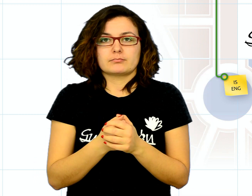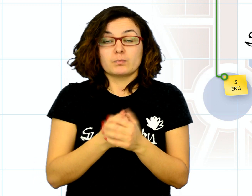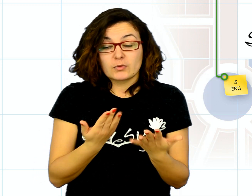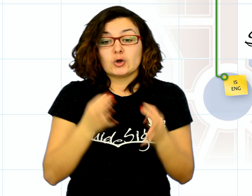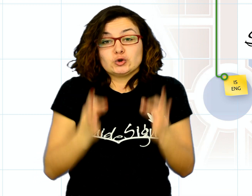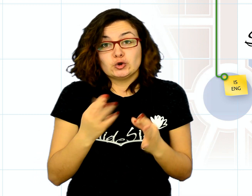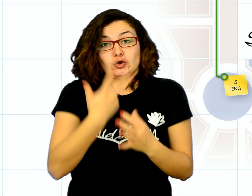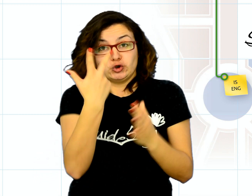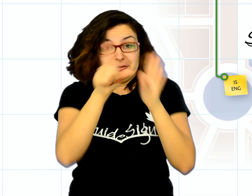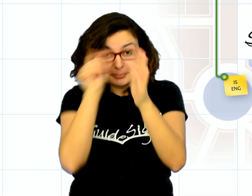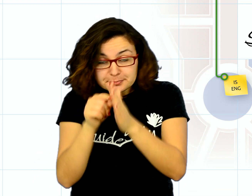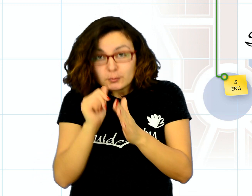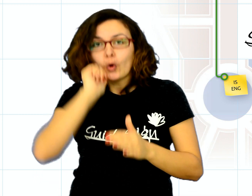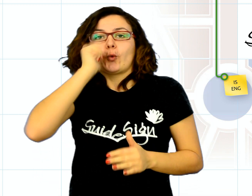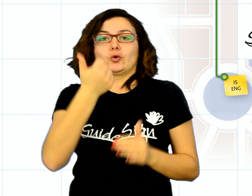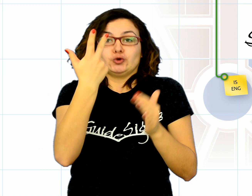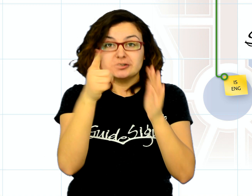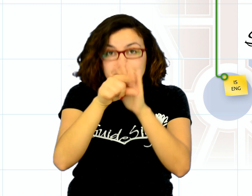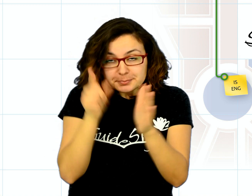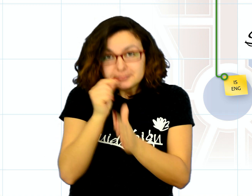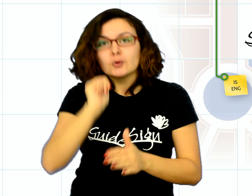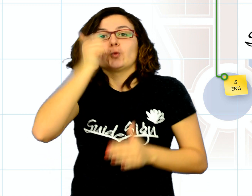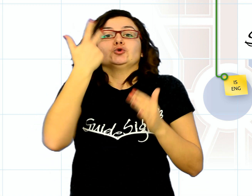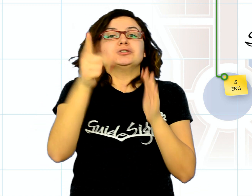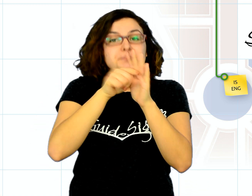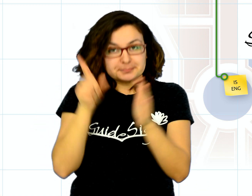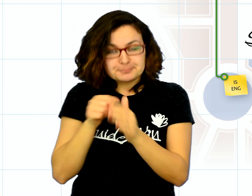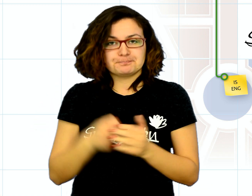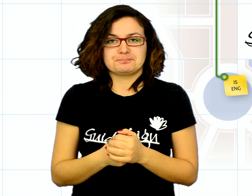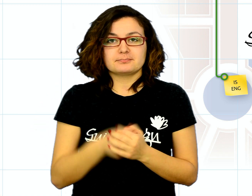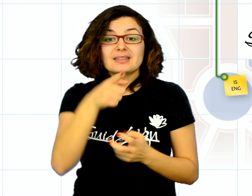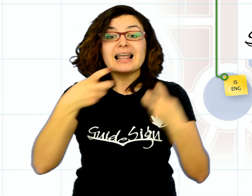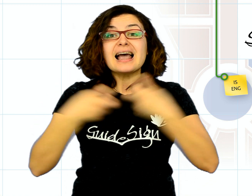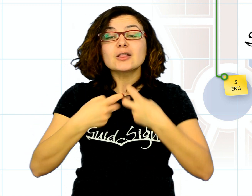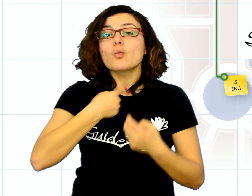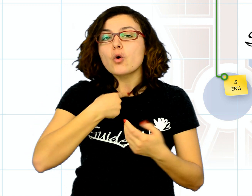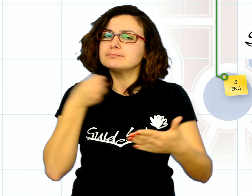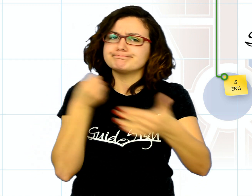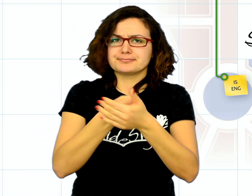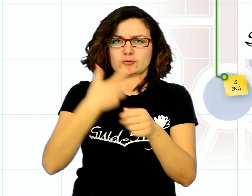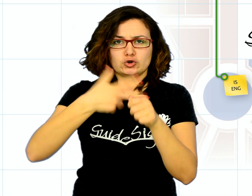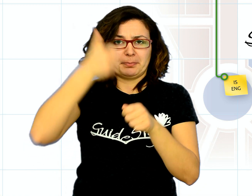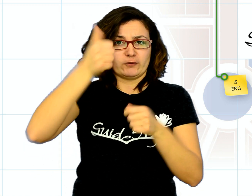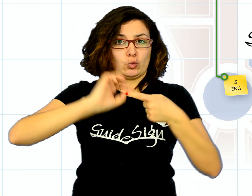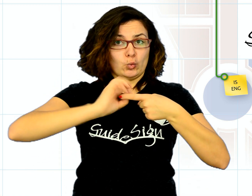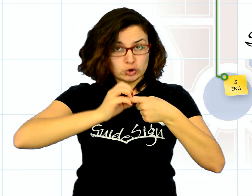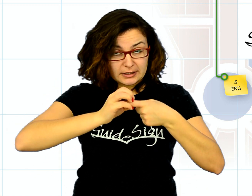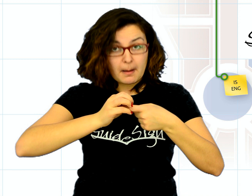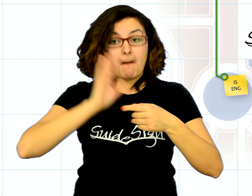Więc dziś glosujemy na 3 projekty, jutro znów, i tak codziennie :) Głosowanie online trwa do 31 grudnia.